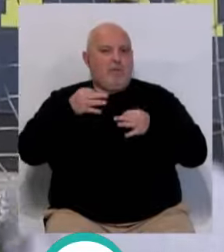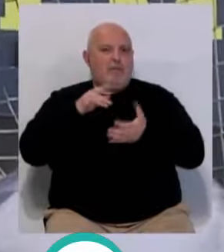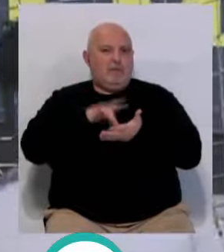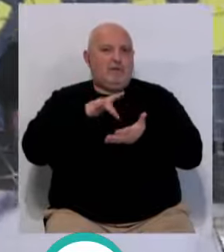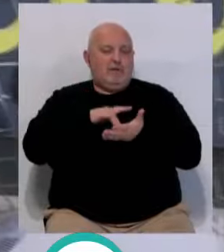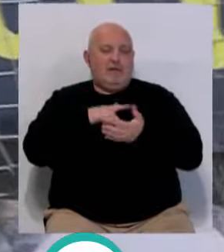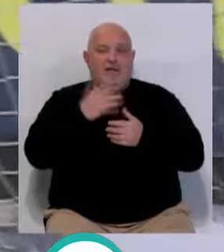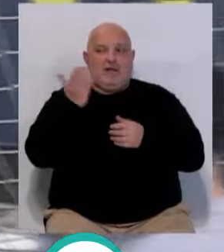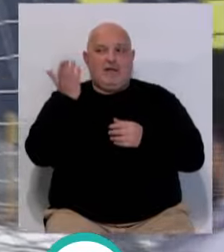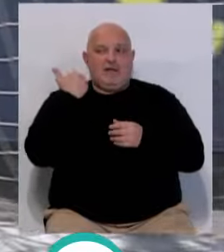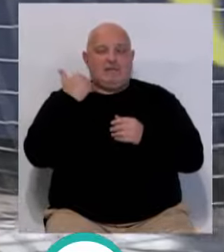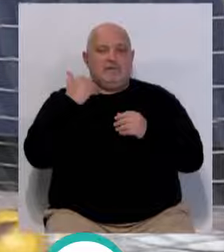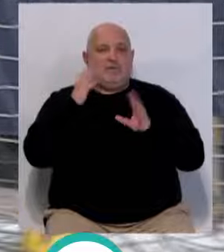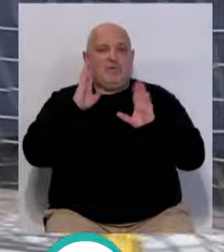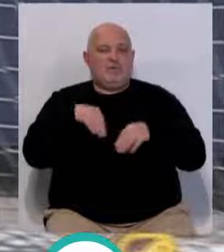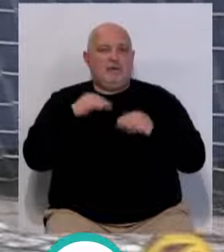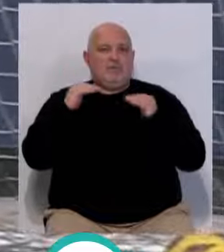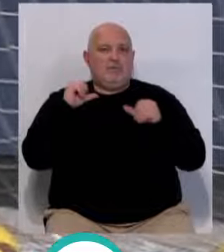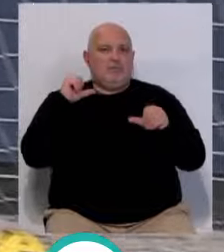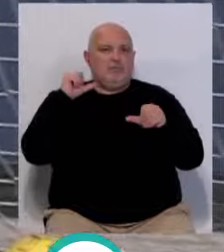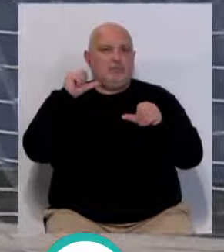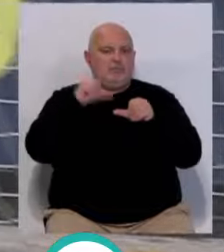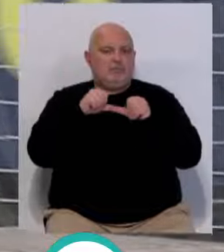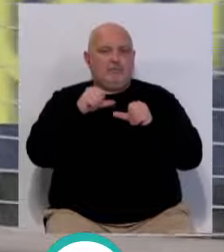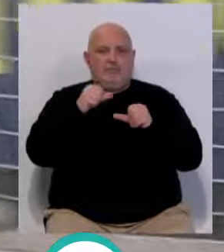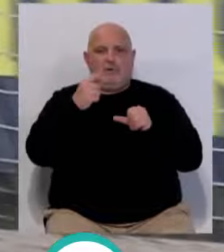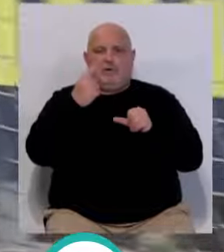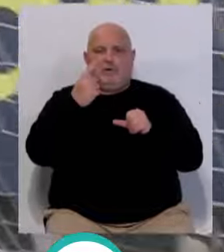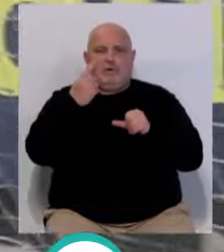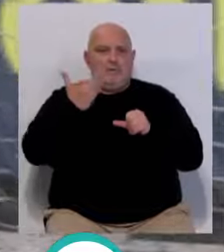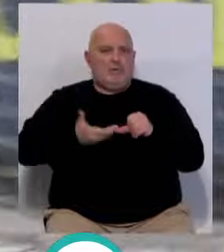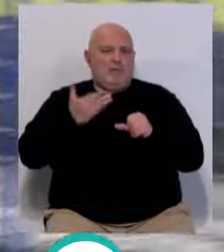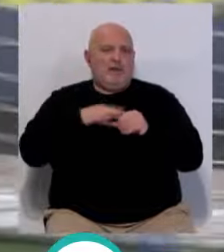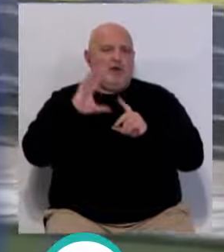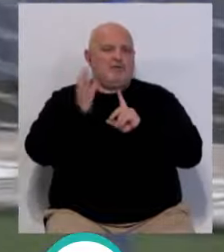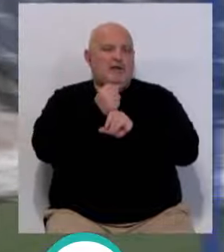en el día de ayer durante las últimas temporadas ha sido capital para conseguir la las permanencias